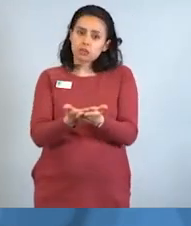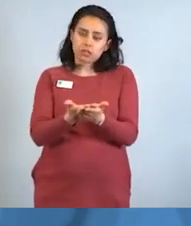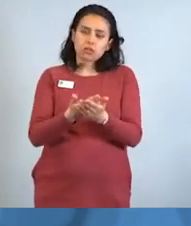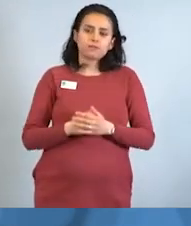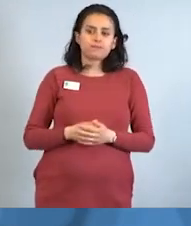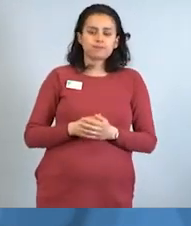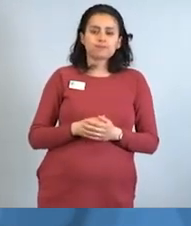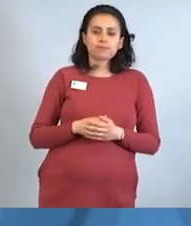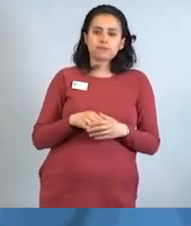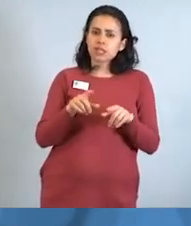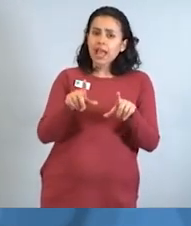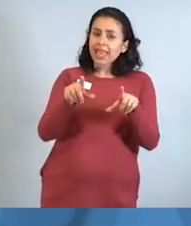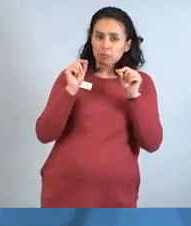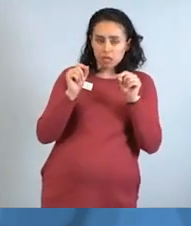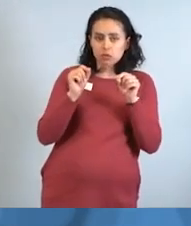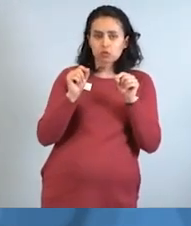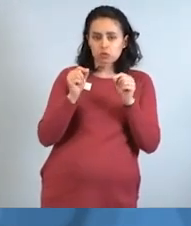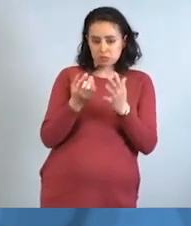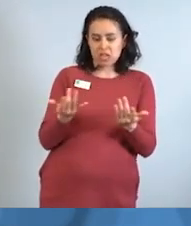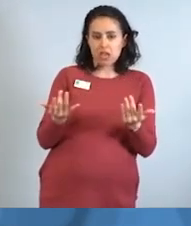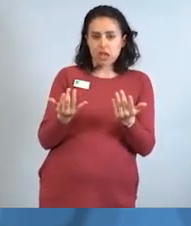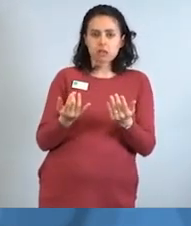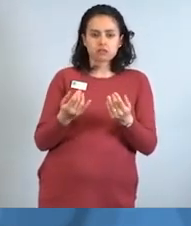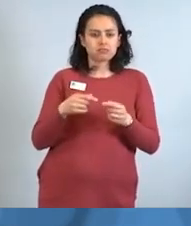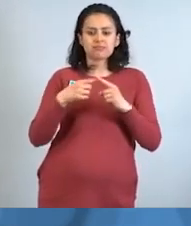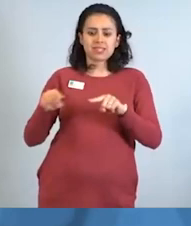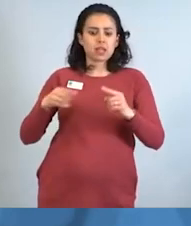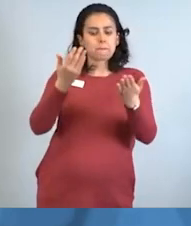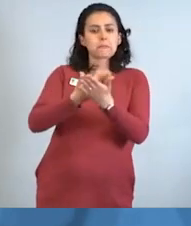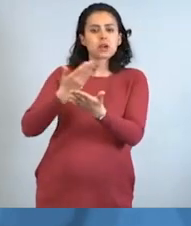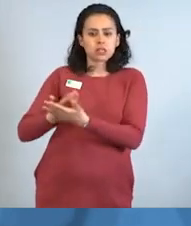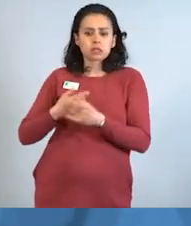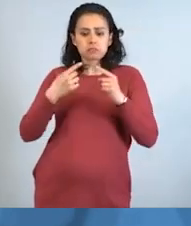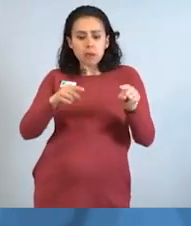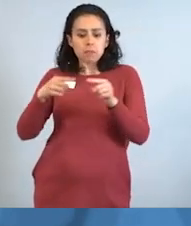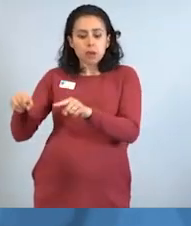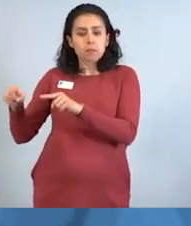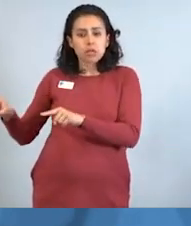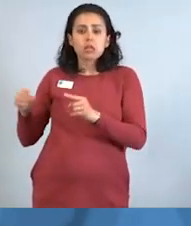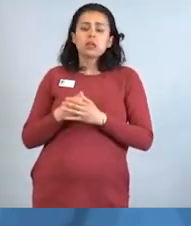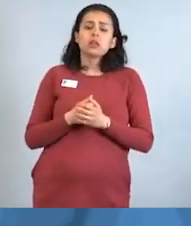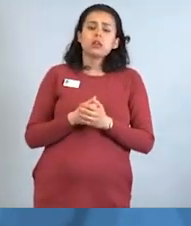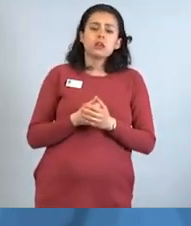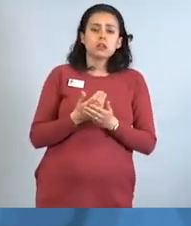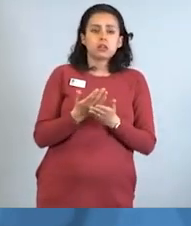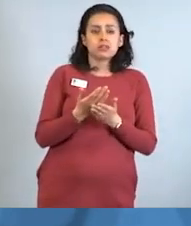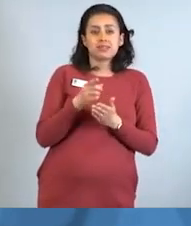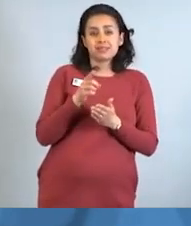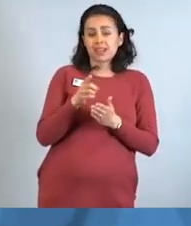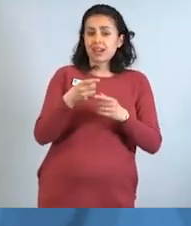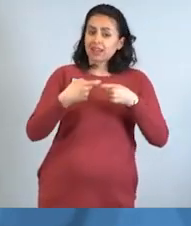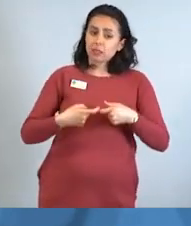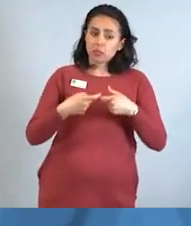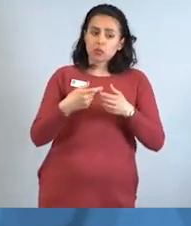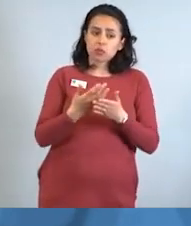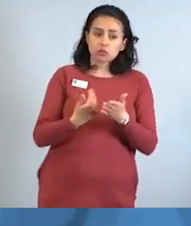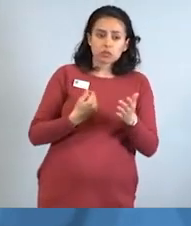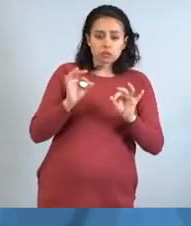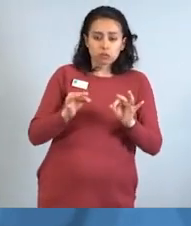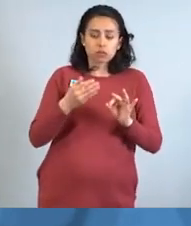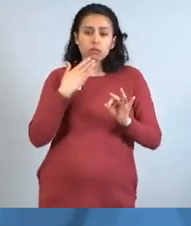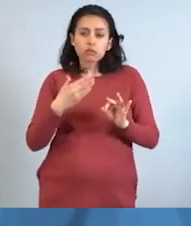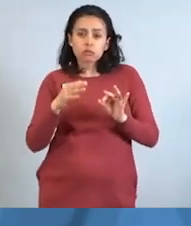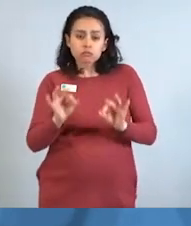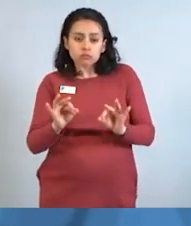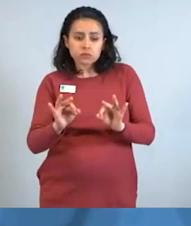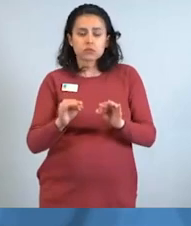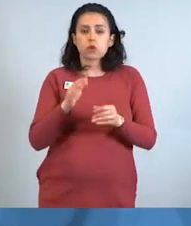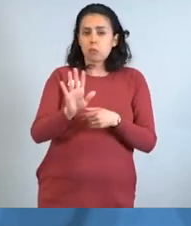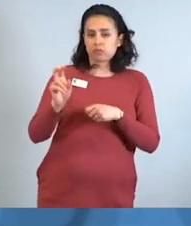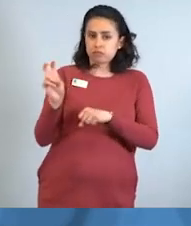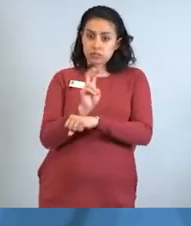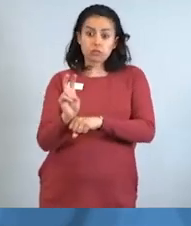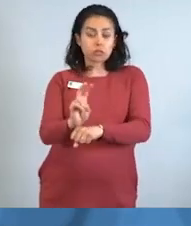Sen ilmaantuvuus on erilainen eri maissa riippuen siitä, miten hyvin seurantajärjestelmä toimii, mutta ehkä myös sen vuoksi,